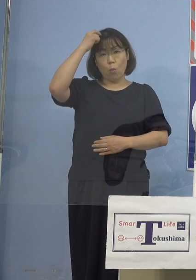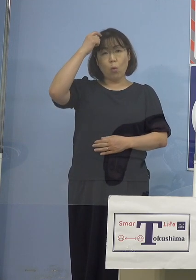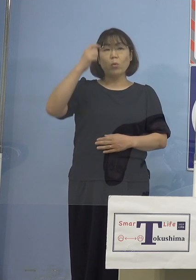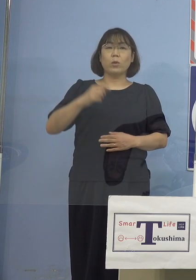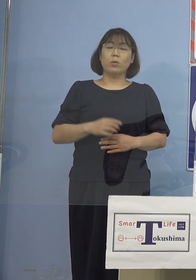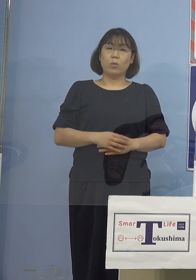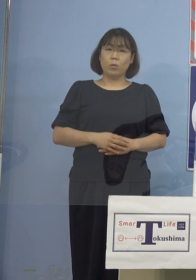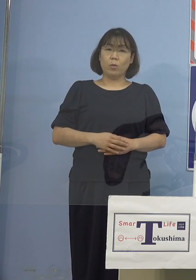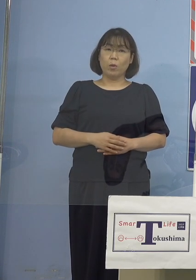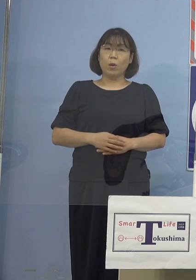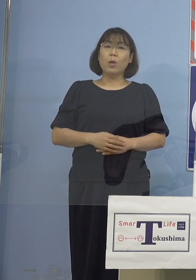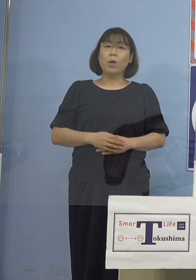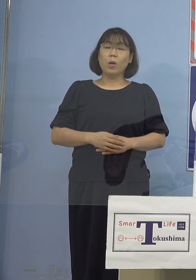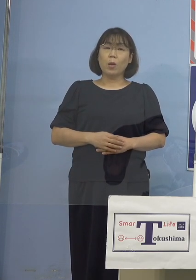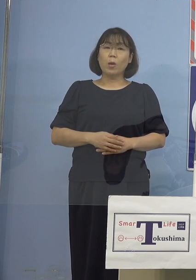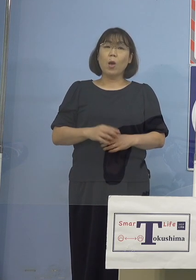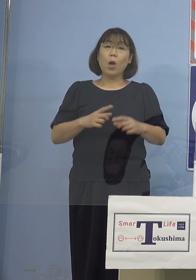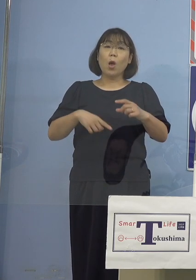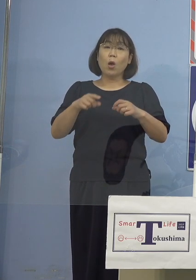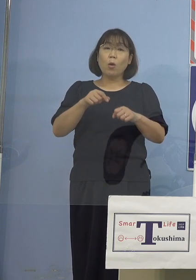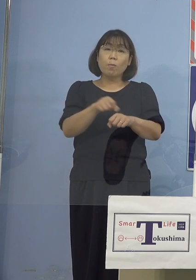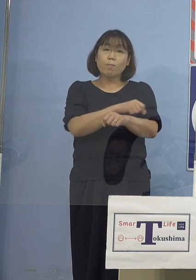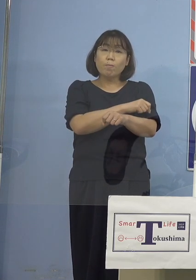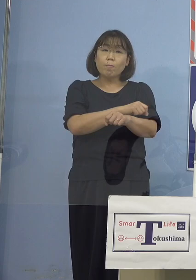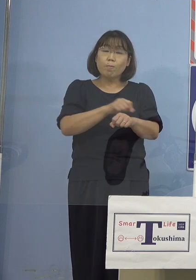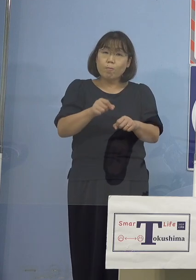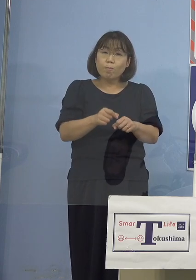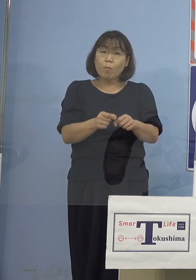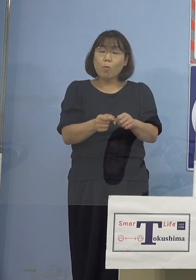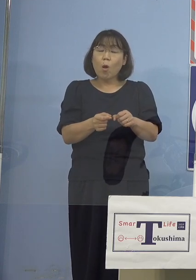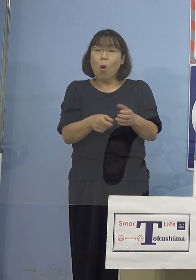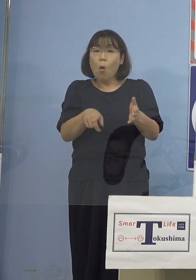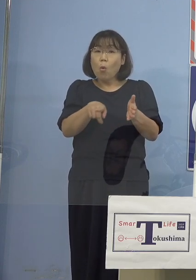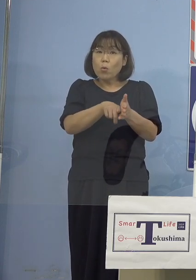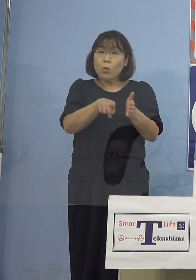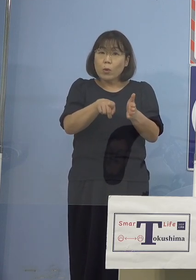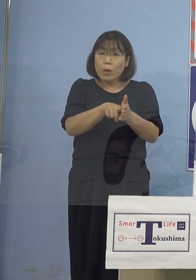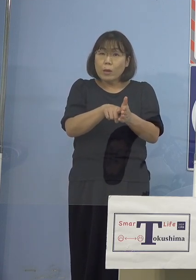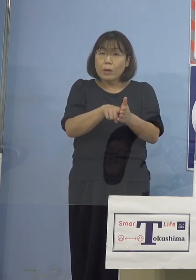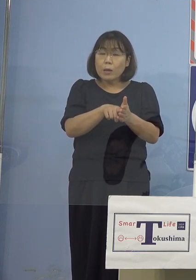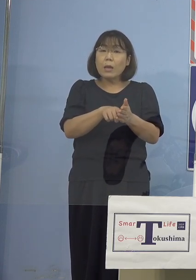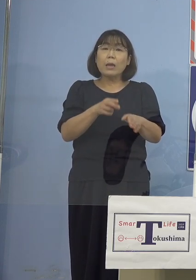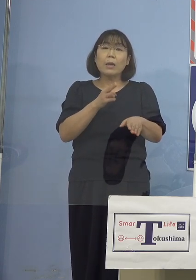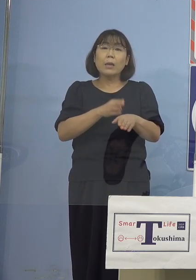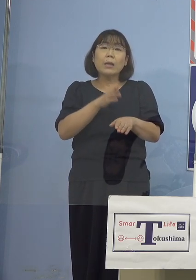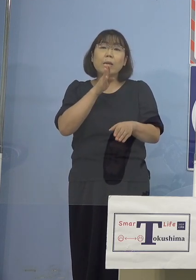より特色を持たせた上で どのような形で技術実証を行うことができるのか